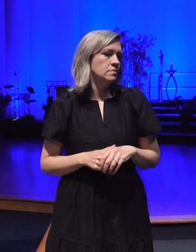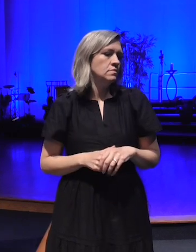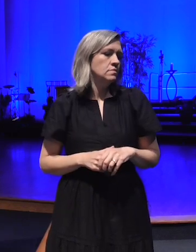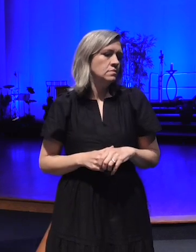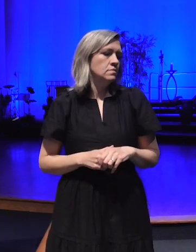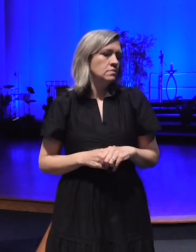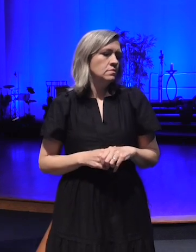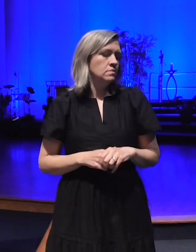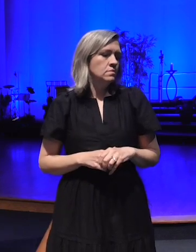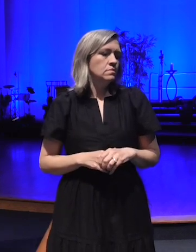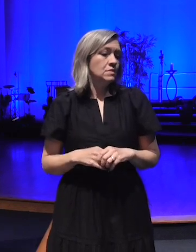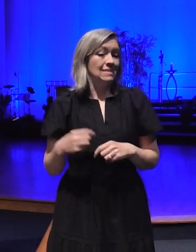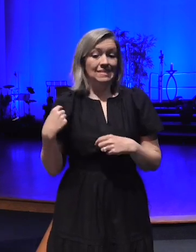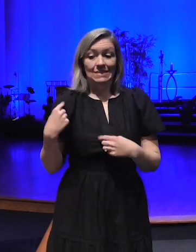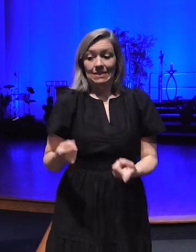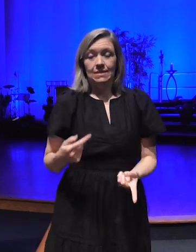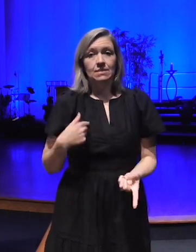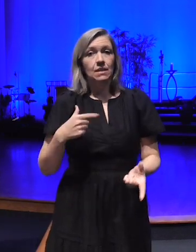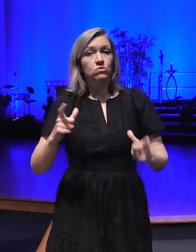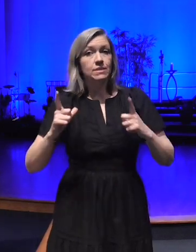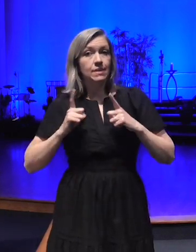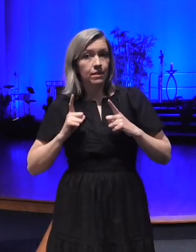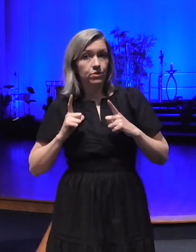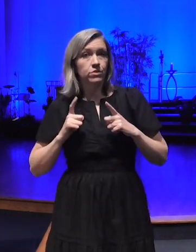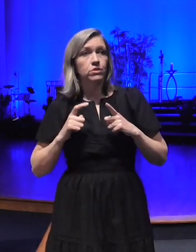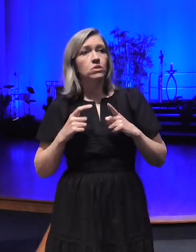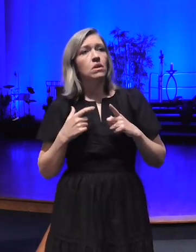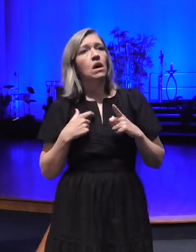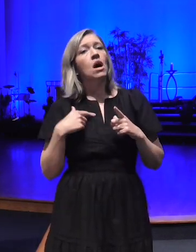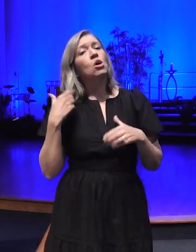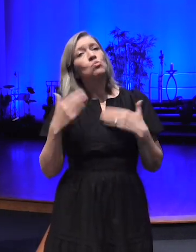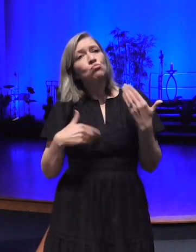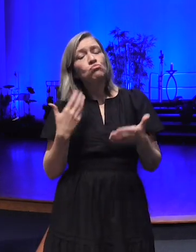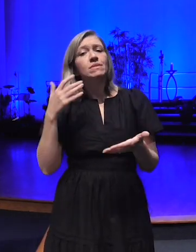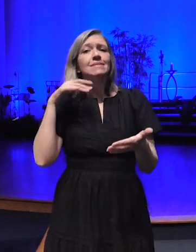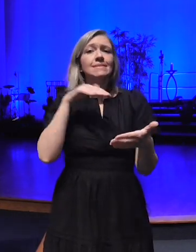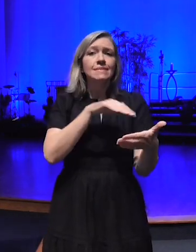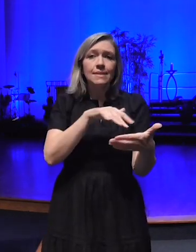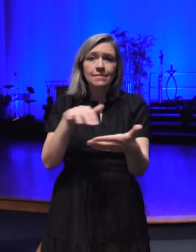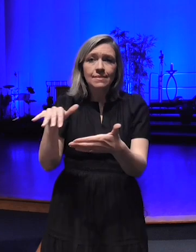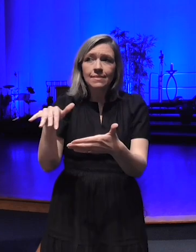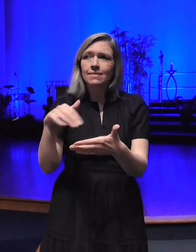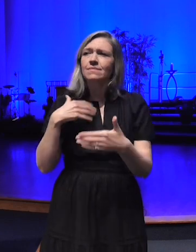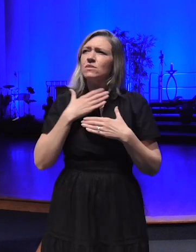me jubilé he estudiado un poco y he disfrutado estudiando uh en un par de grandes conferencias con